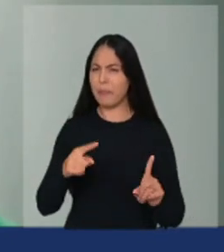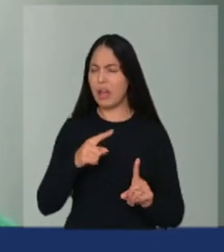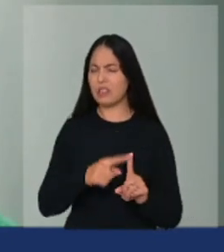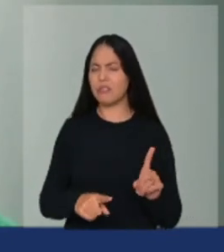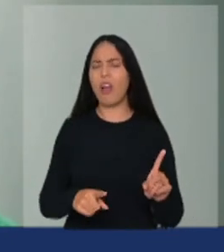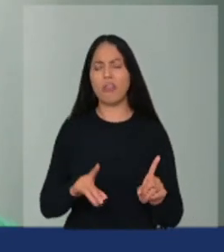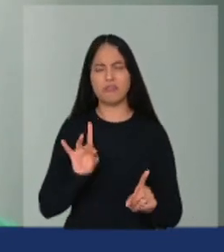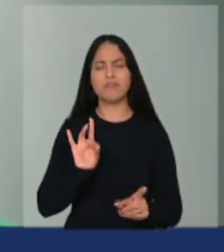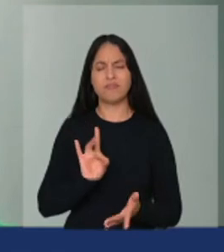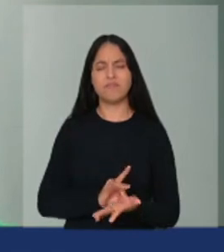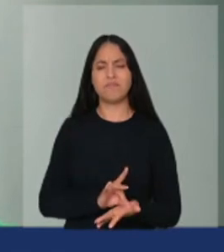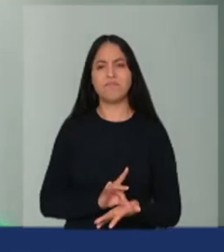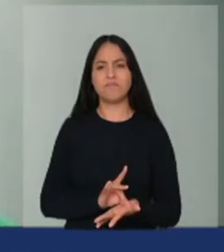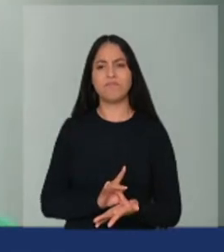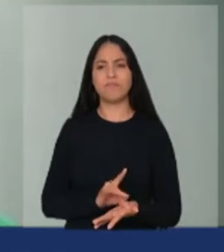DEPUTADA MARIA ARRAES, DA